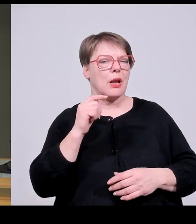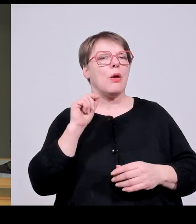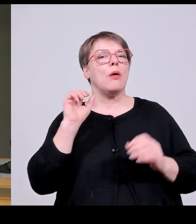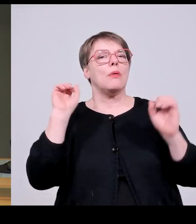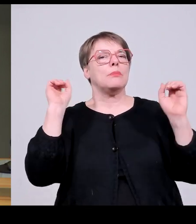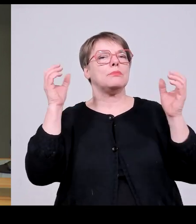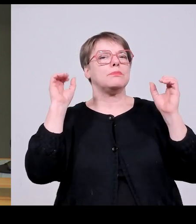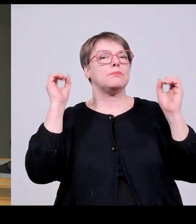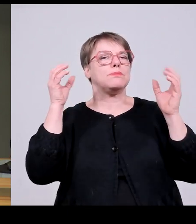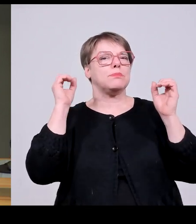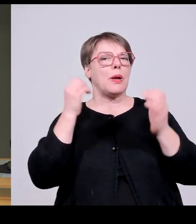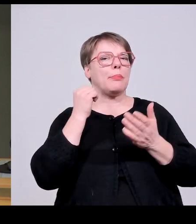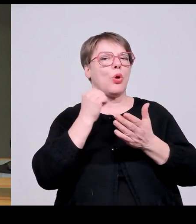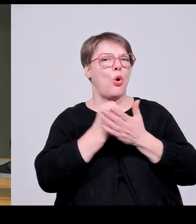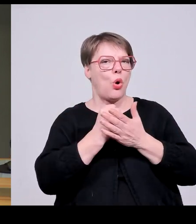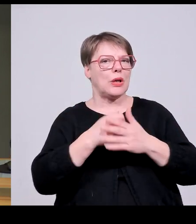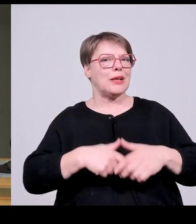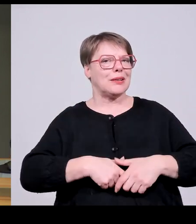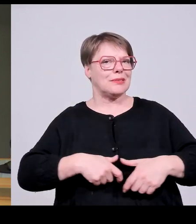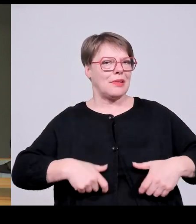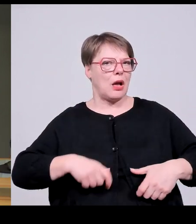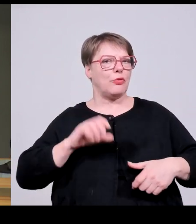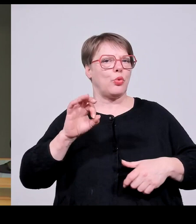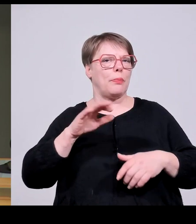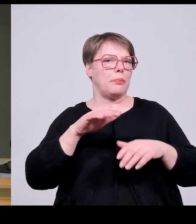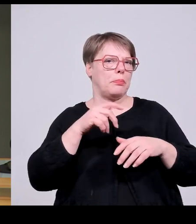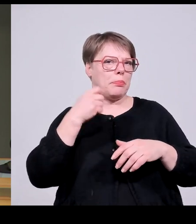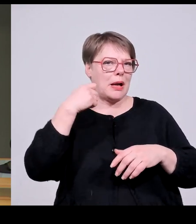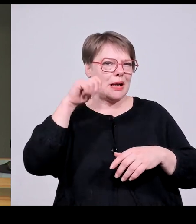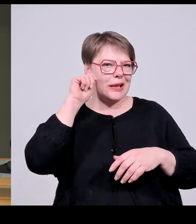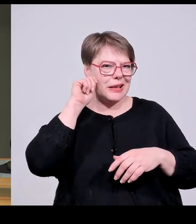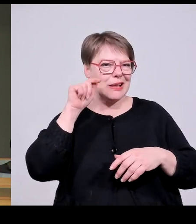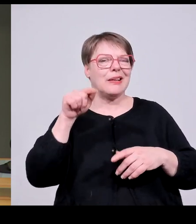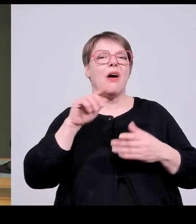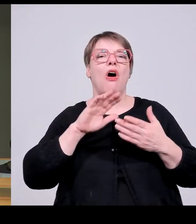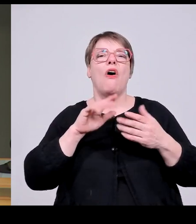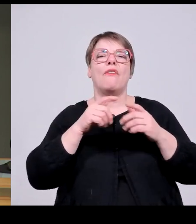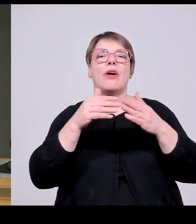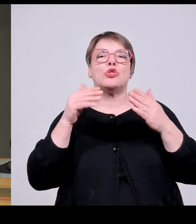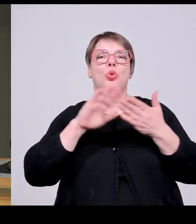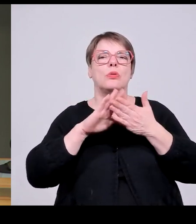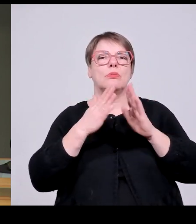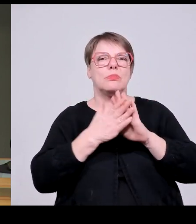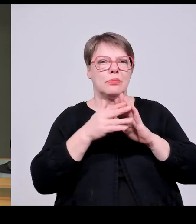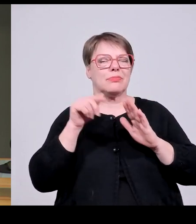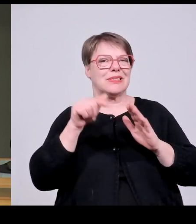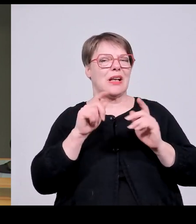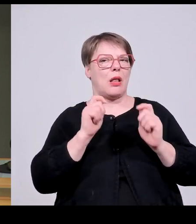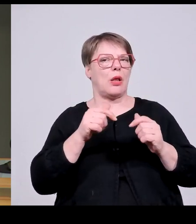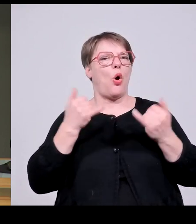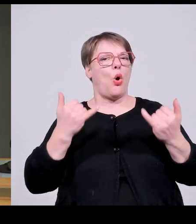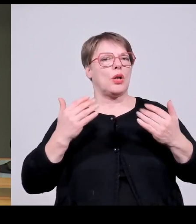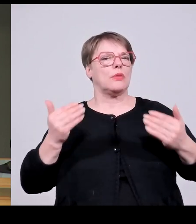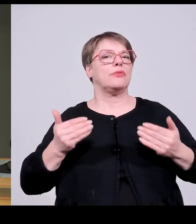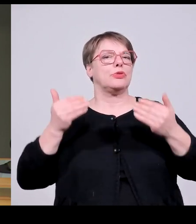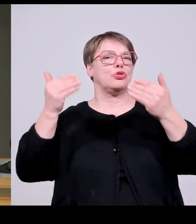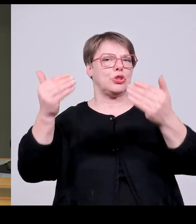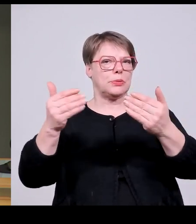Hunde von Beschäftigten in Senats und Bezirksverwaltungen und landeseigenen Unternehmen ermöglichen. Eine Beratung ist nicht mehr vorgesehen.